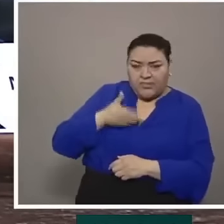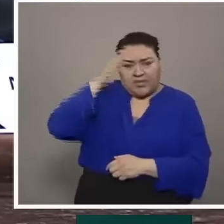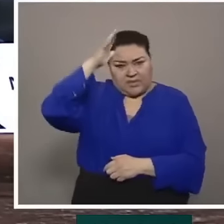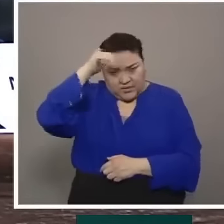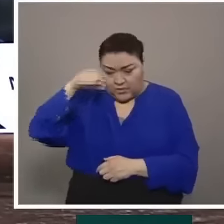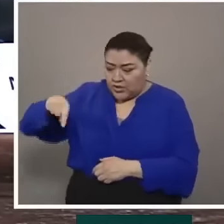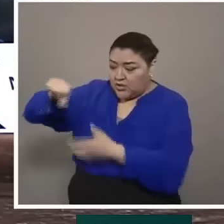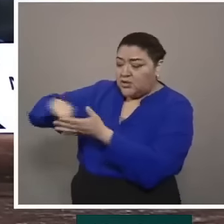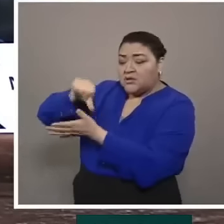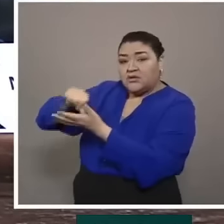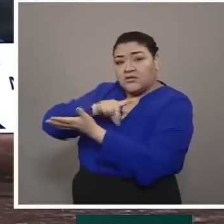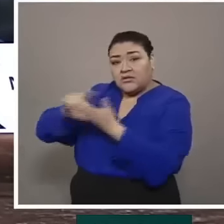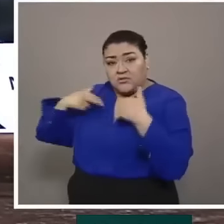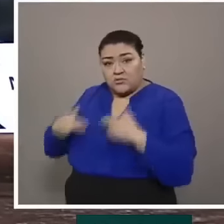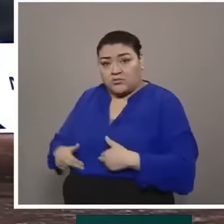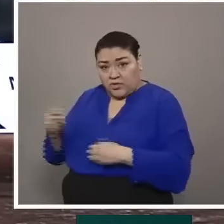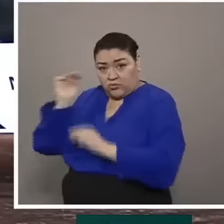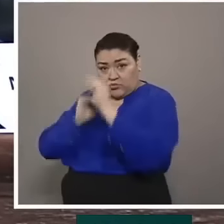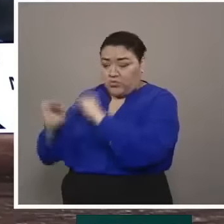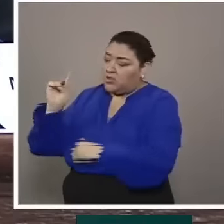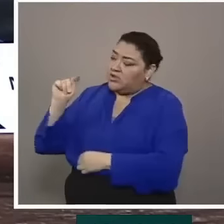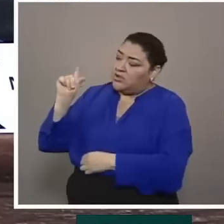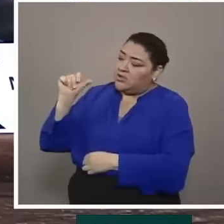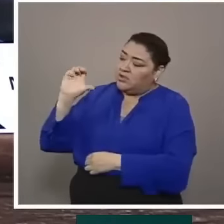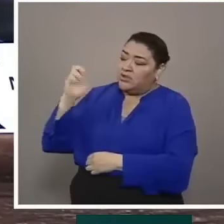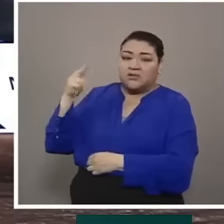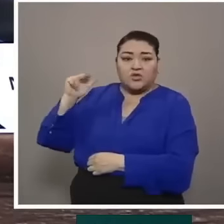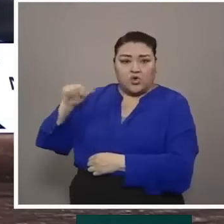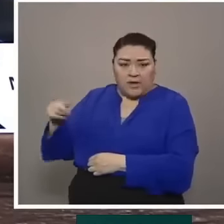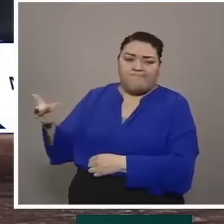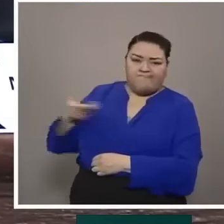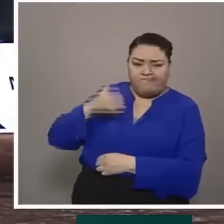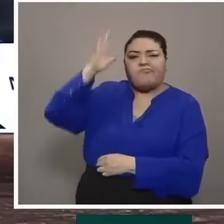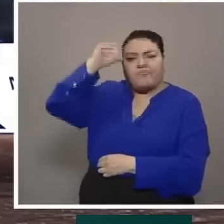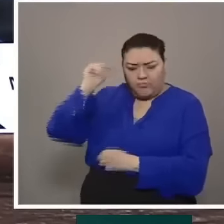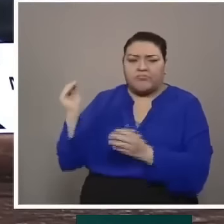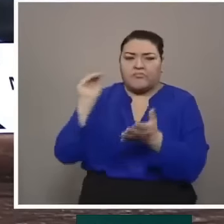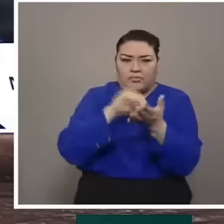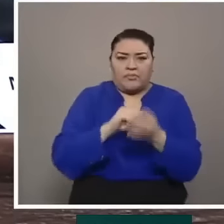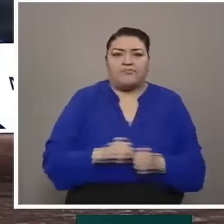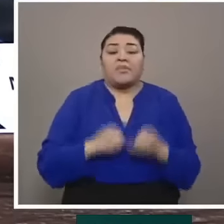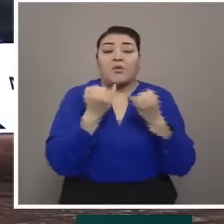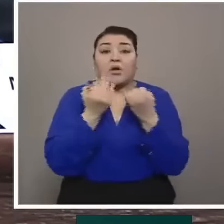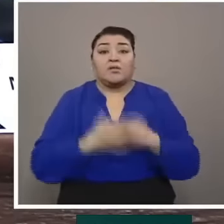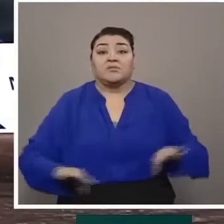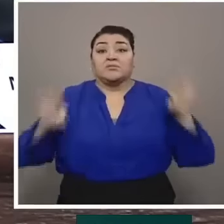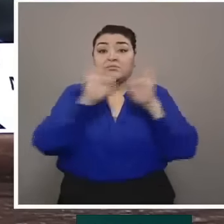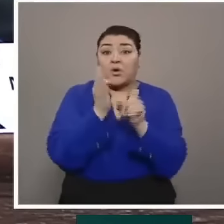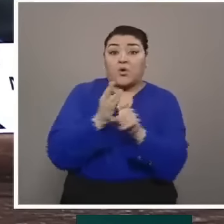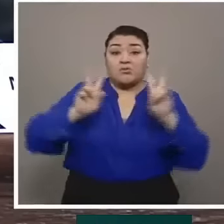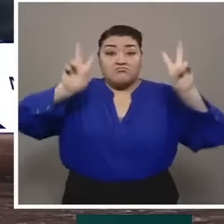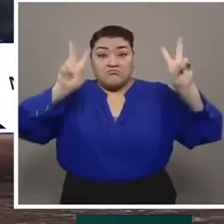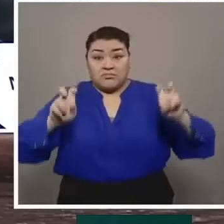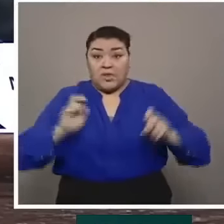Montaña Tlashinola. Asimismo, por la relevancia del asunto y como se está haciendo, atendiendo a